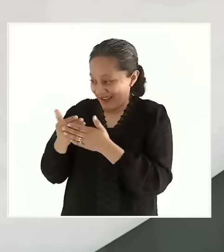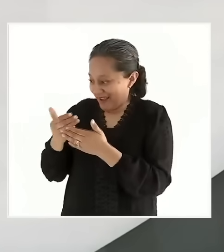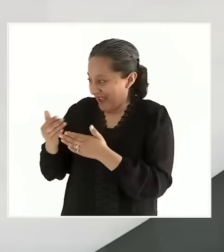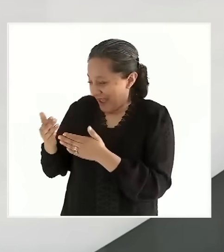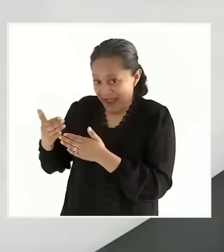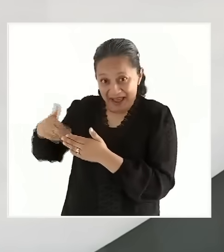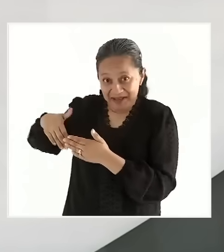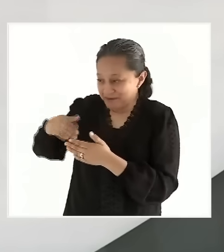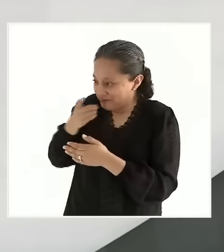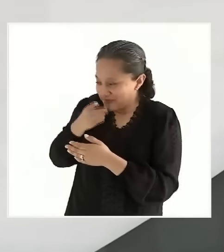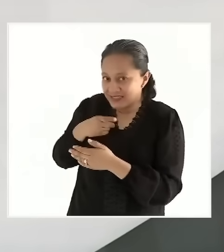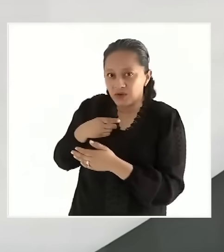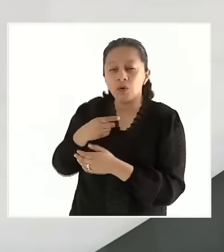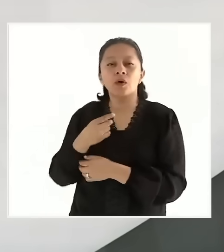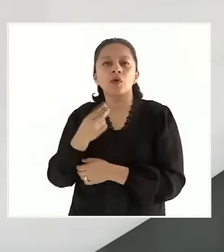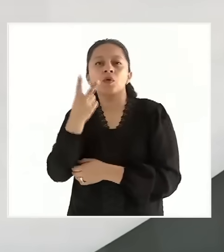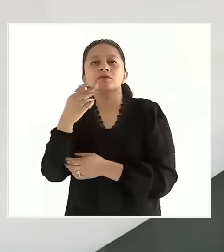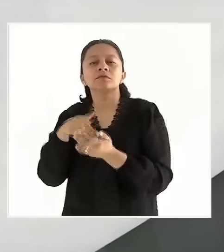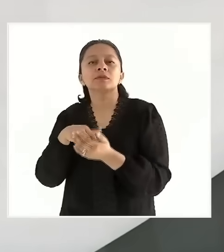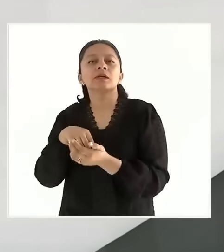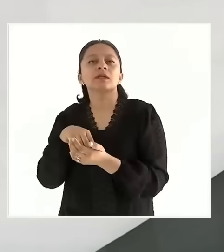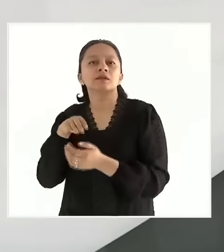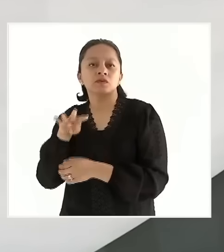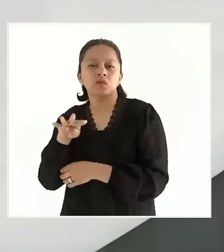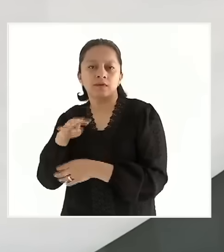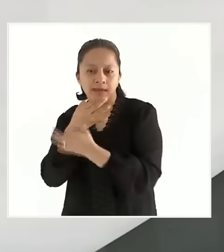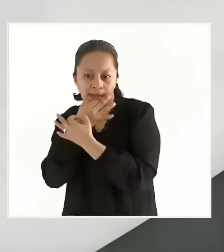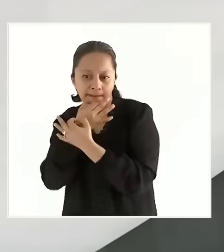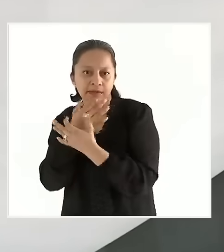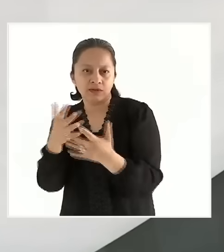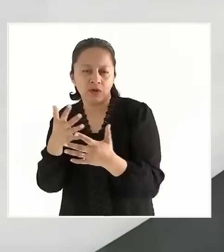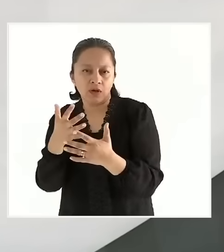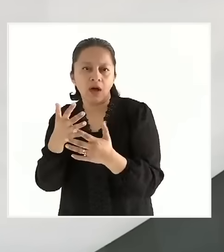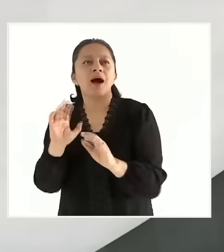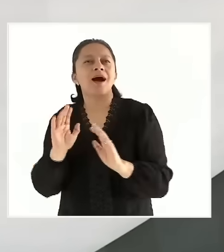de 2019 cuando se anunció que se iba a construir la planta.